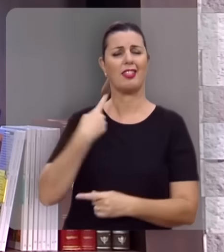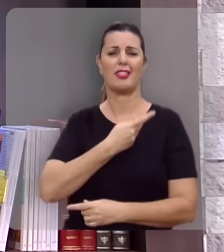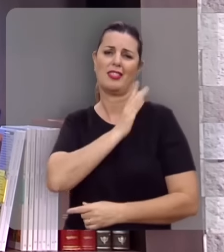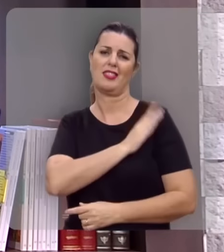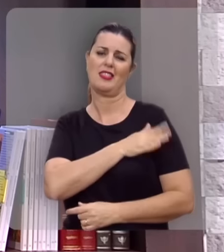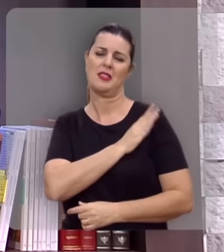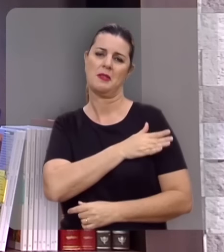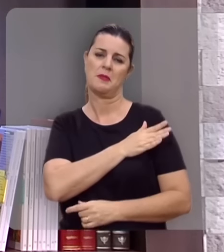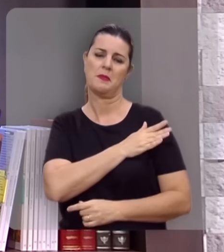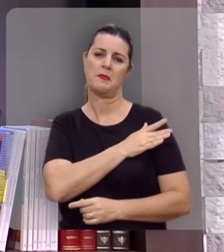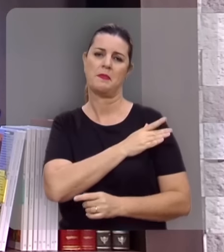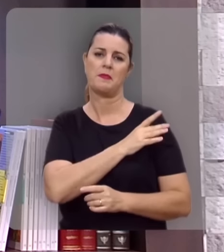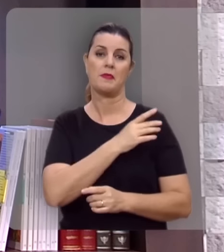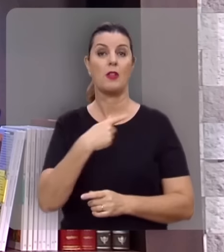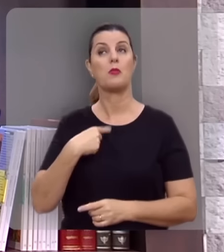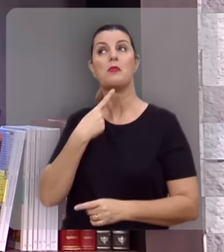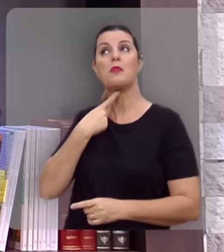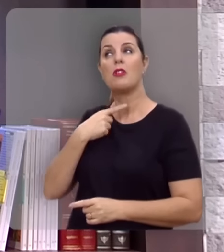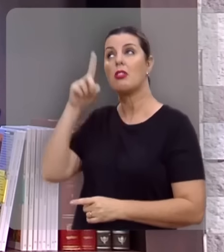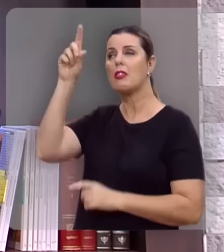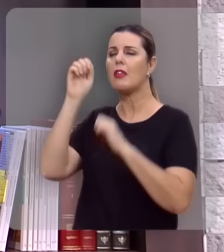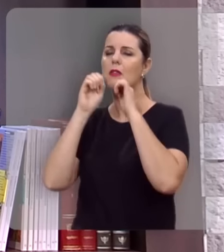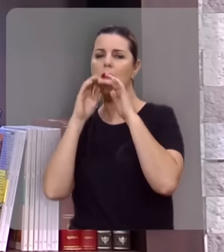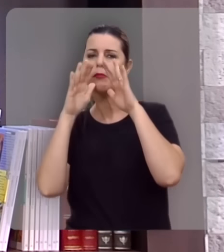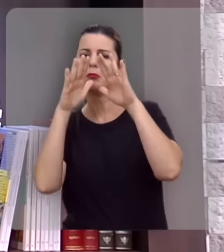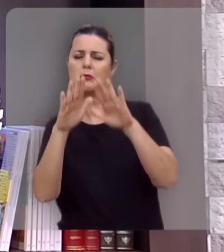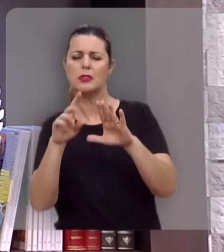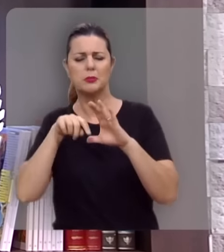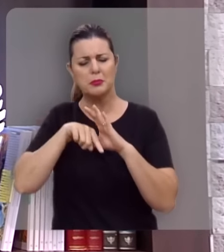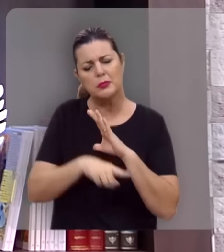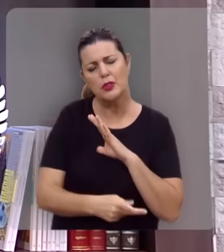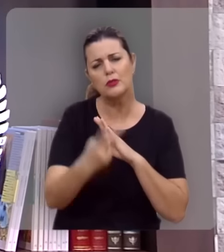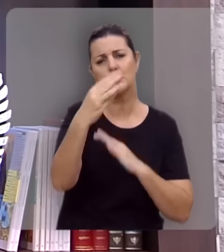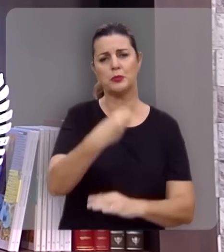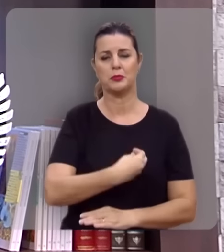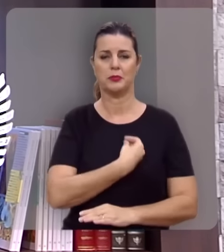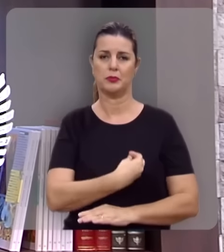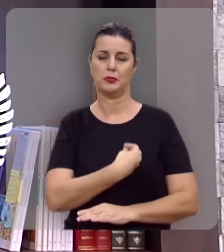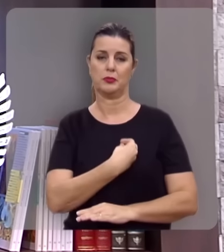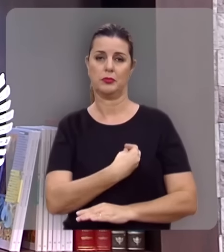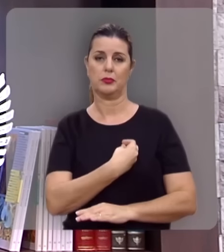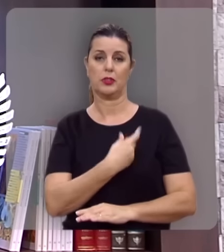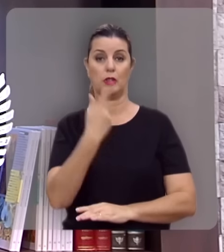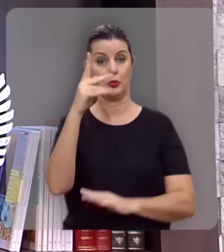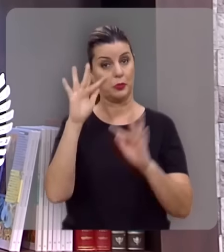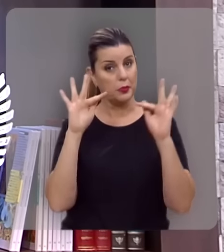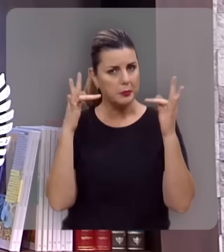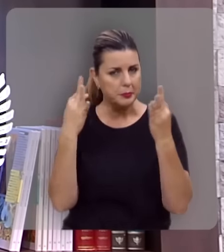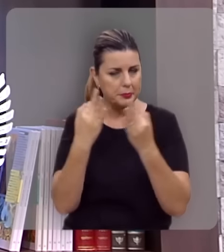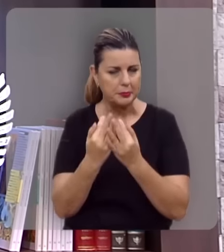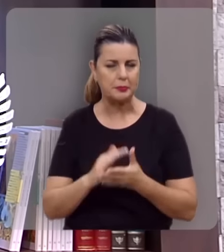coração, desejamos que Deus abençoe profundamente a sua vida e a vida da sua família